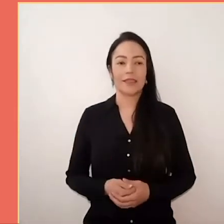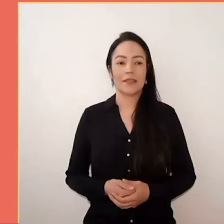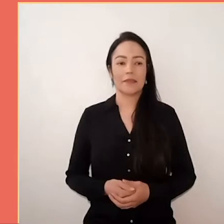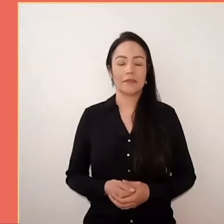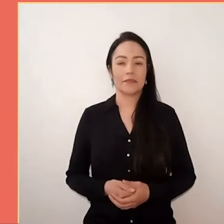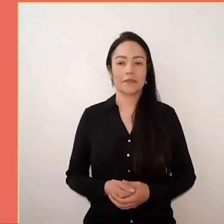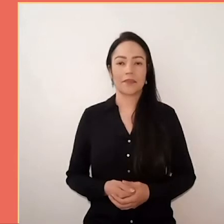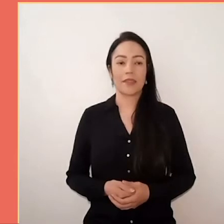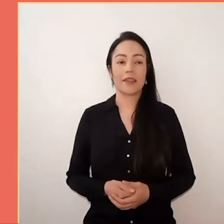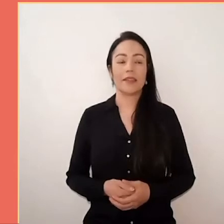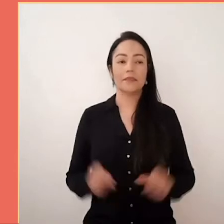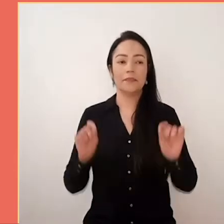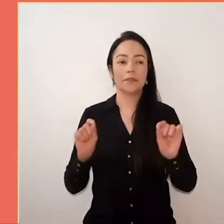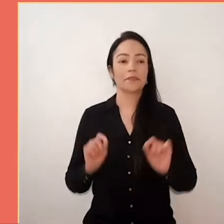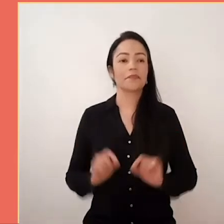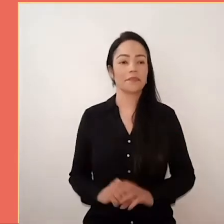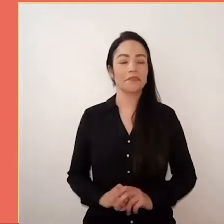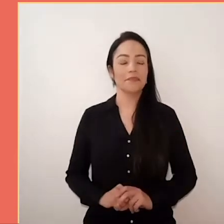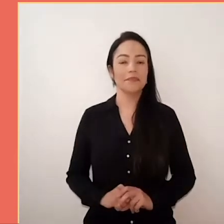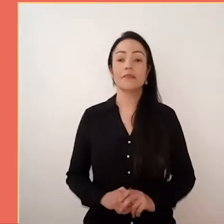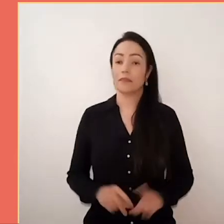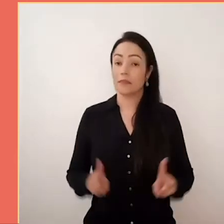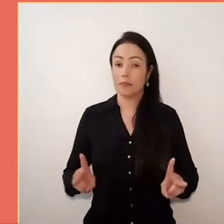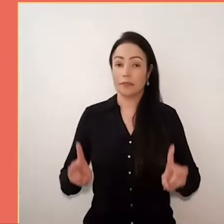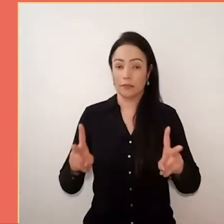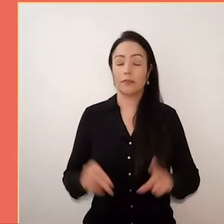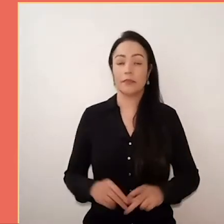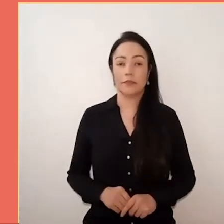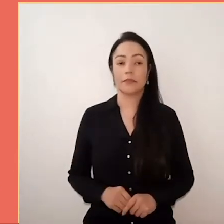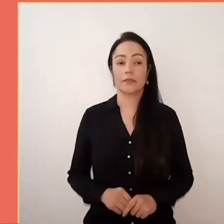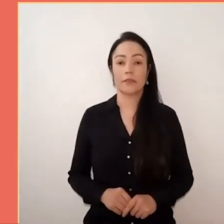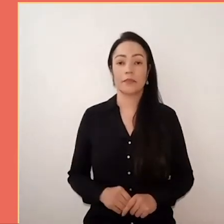Que frequentemente a formação